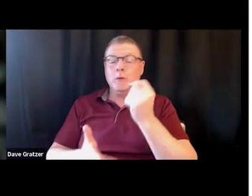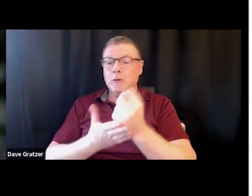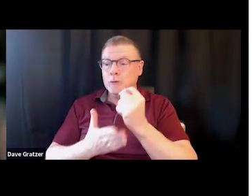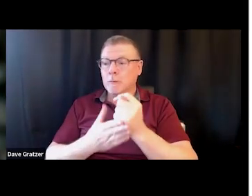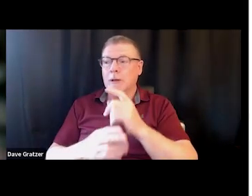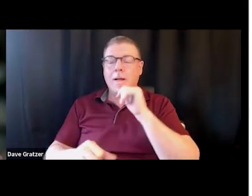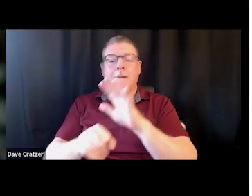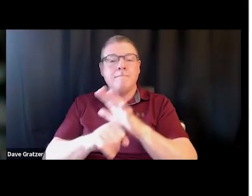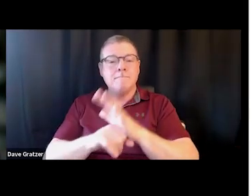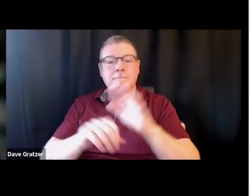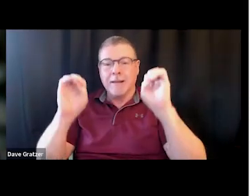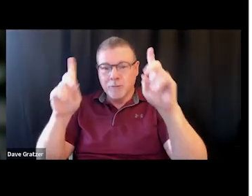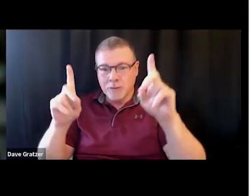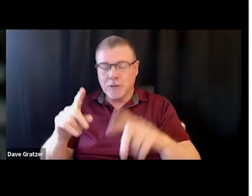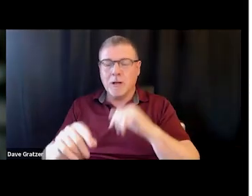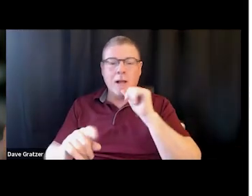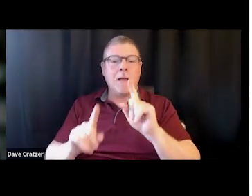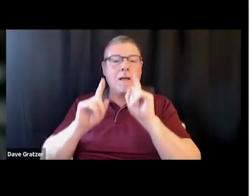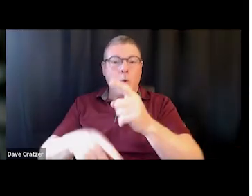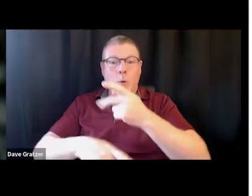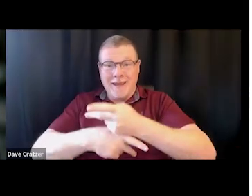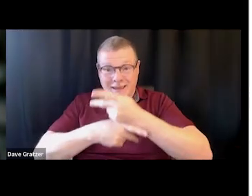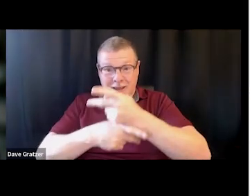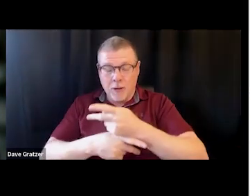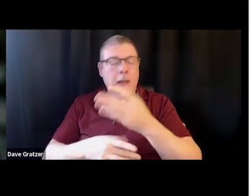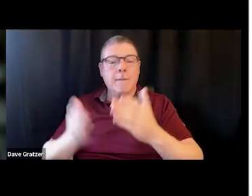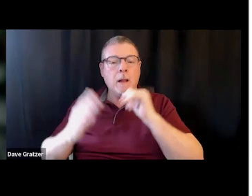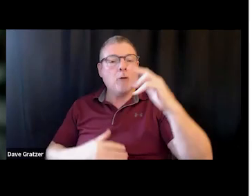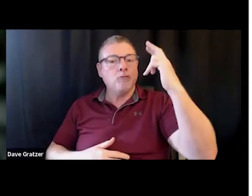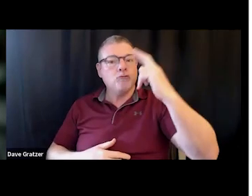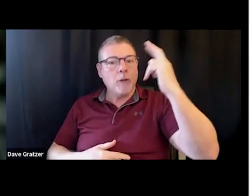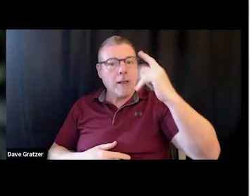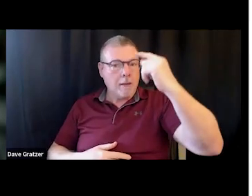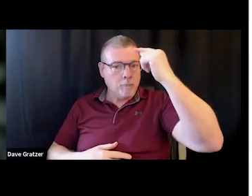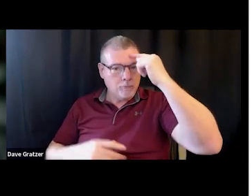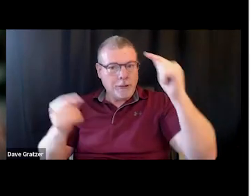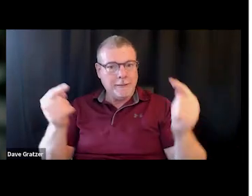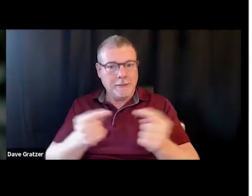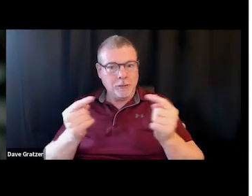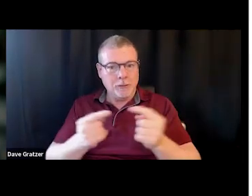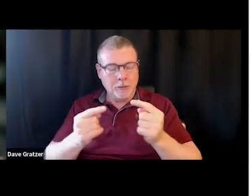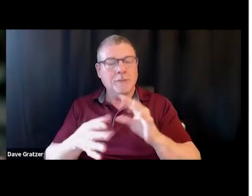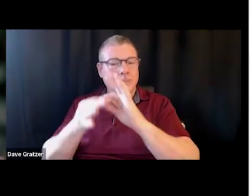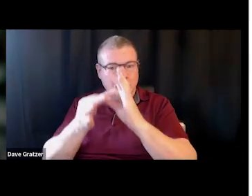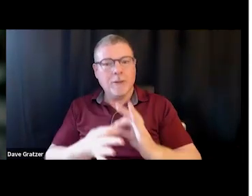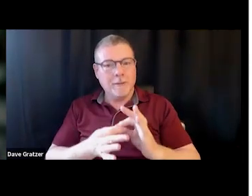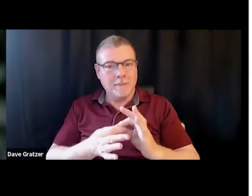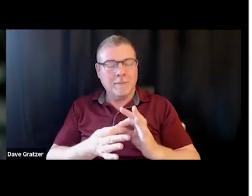o no estuvieron en servicios y cuidados a largo plazo, podrían no darse cuenta de que algunas de las cosas que experimentan están relacionadas con esa lesión cerebral.